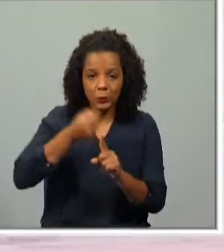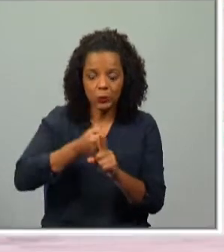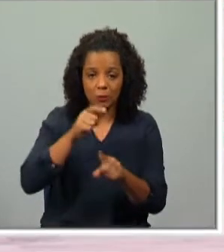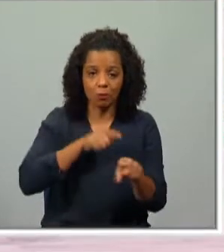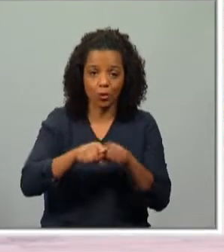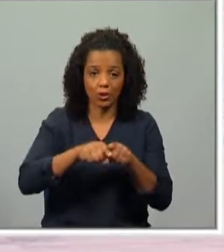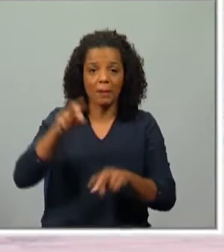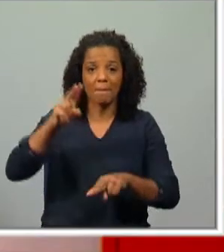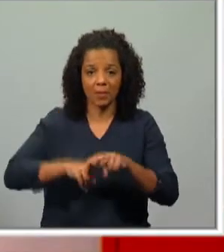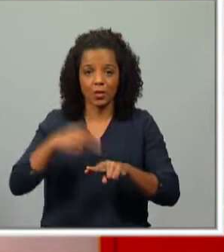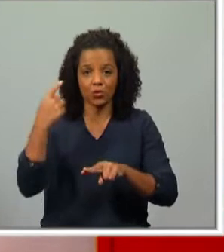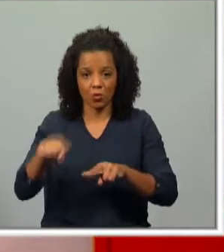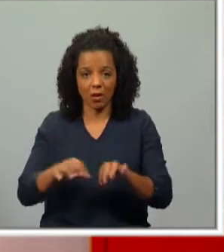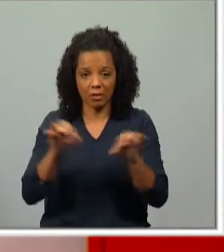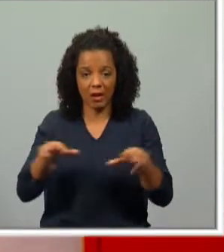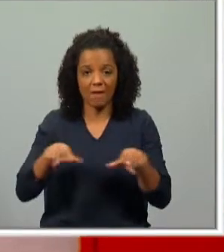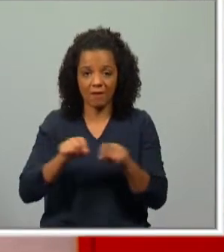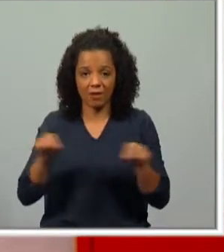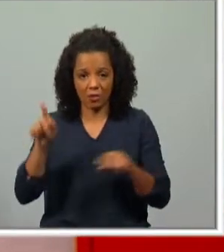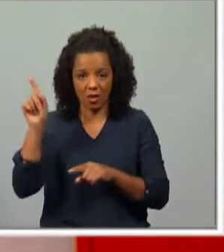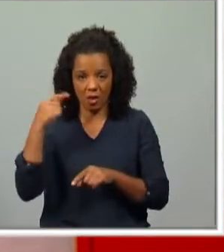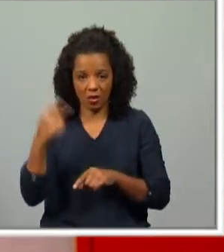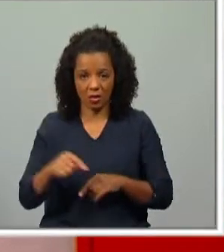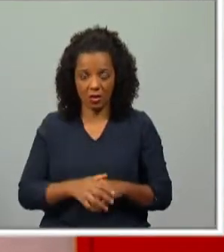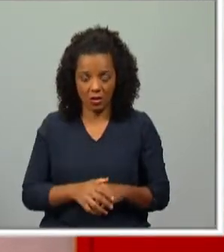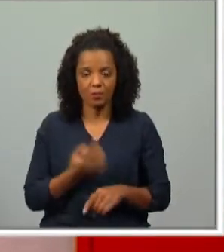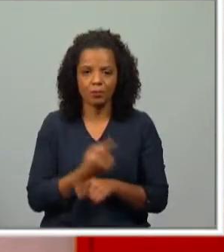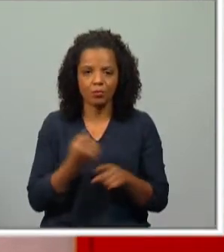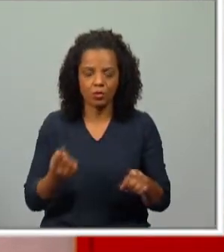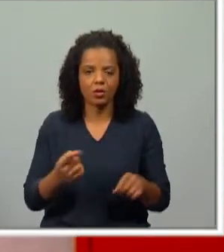como tu Leste ali no vídeo e o recordas porque houve um golpe militar ele 當您在視頻中閱讀並記住它時因為發生了軍事政變，他